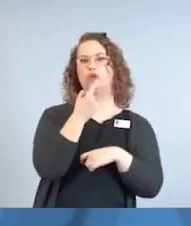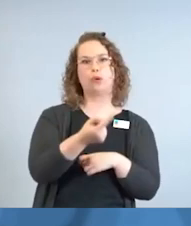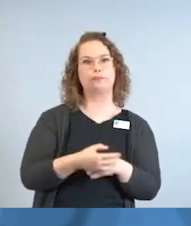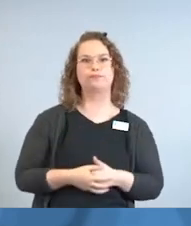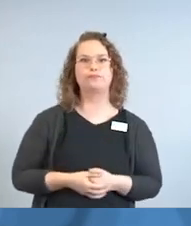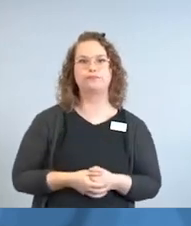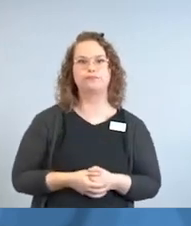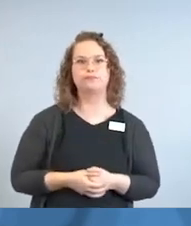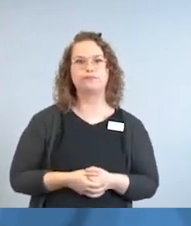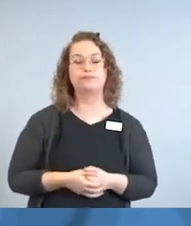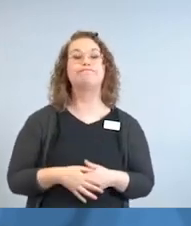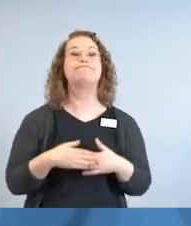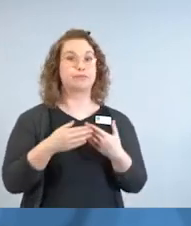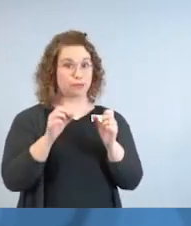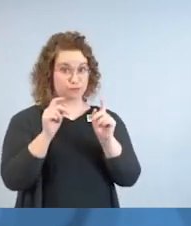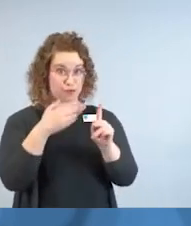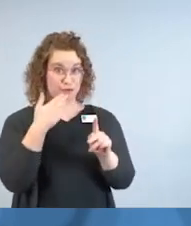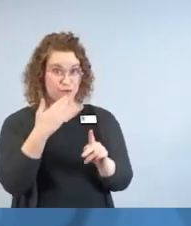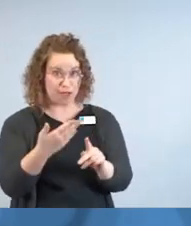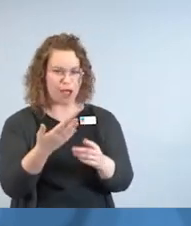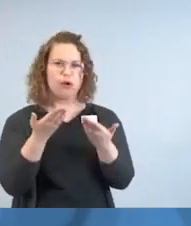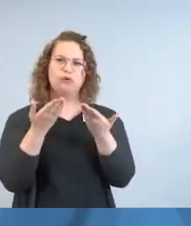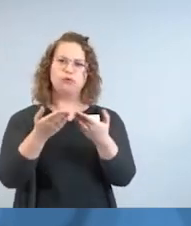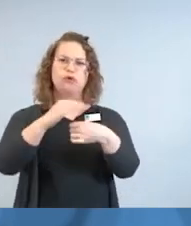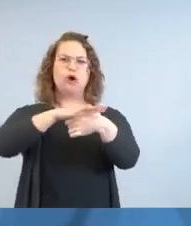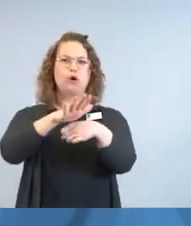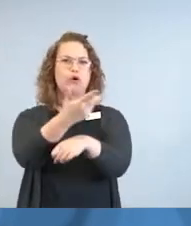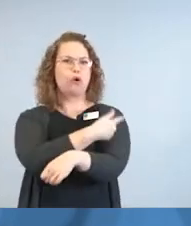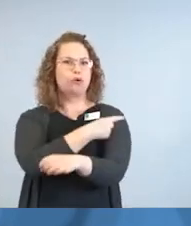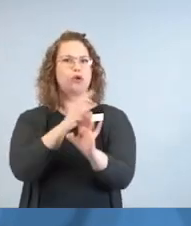Hyvä. Mennään sitten koronarokotusten järjestämiseen täällä Suomessa.